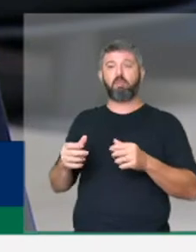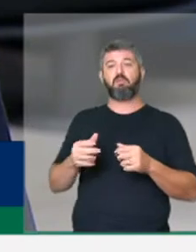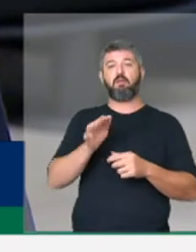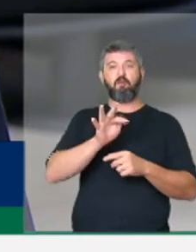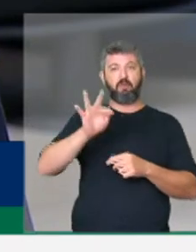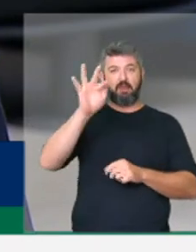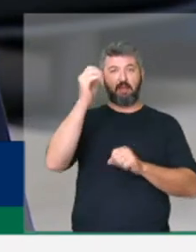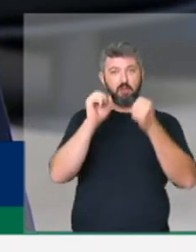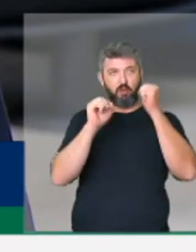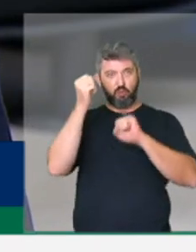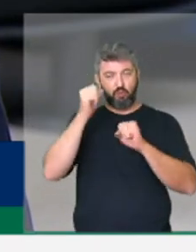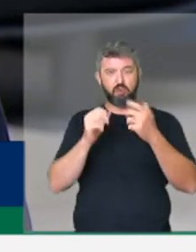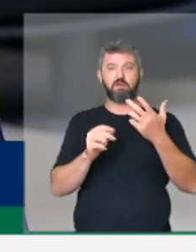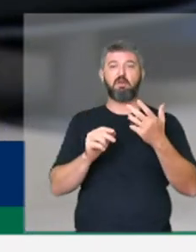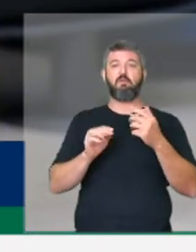ENCONTRAR UMA EQUAÇÃO DENOMINADOR COMUM QUE